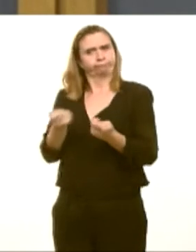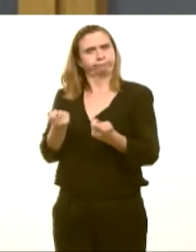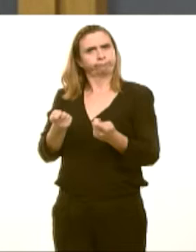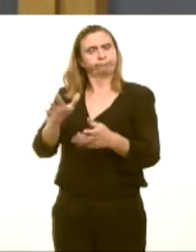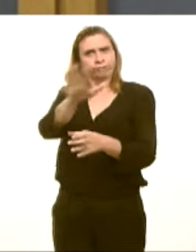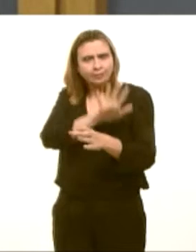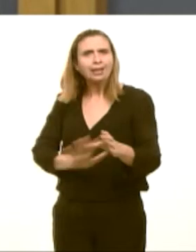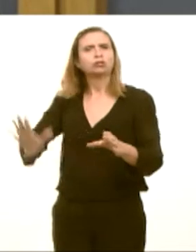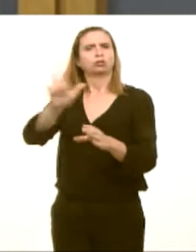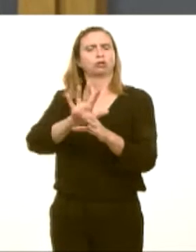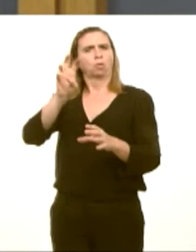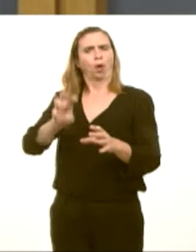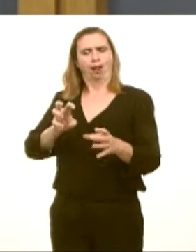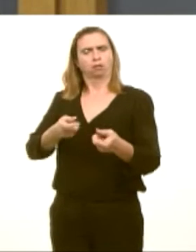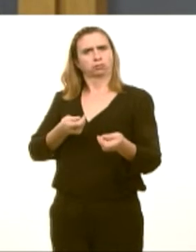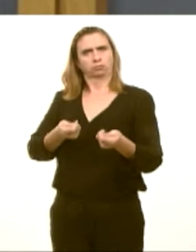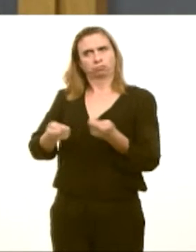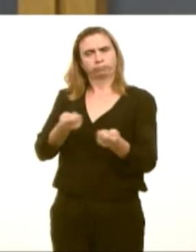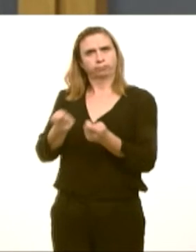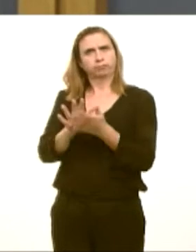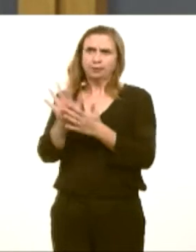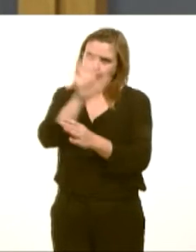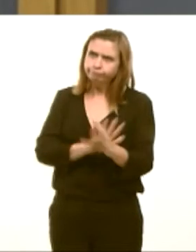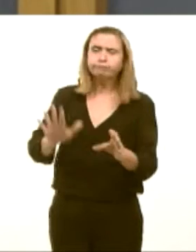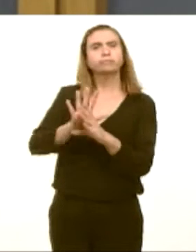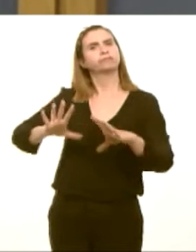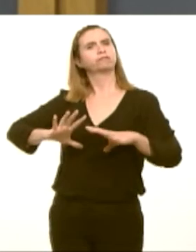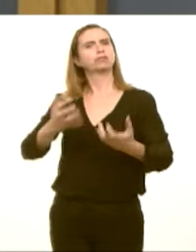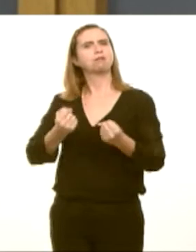Carwyn Jones: Wrth gwrs, byddaiín rhaid talu am hynny yn ganolog, ond mae rhai awdurdodau